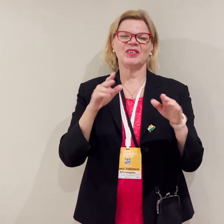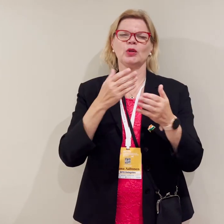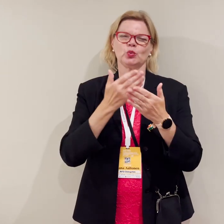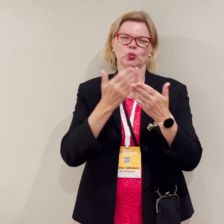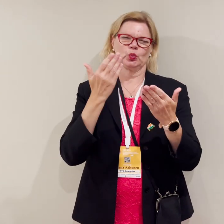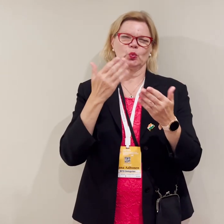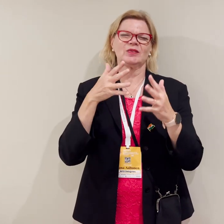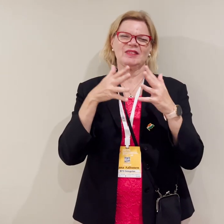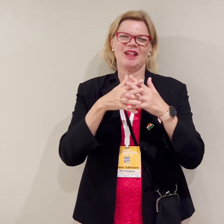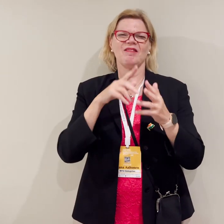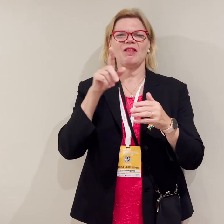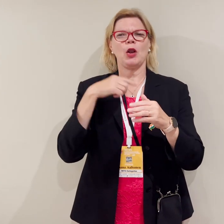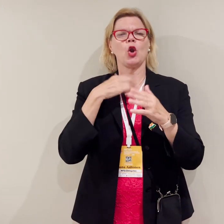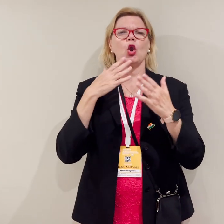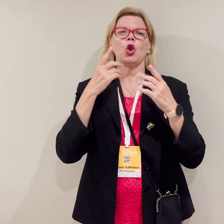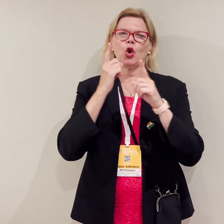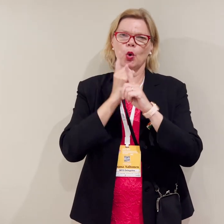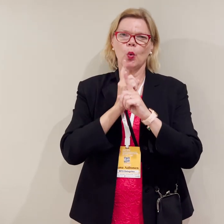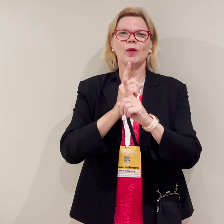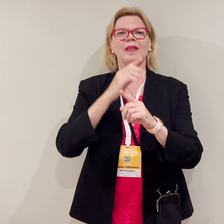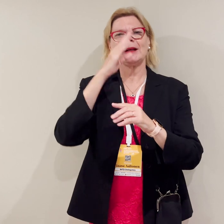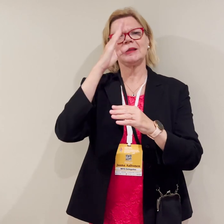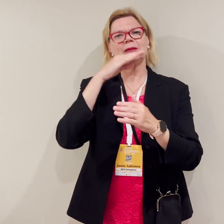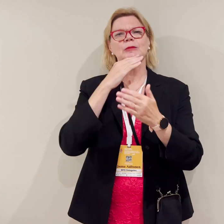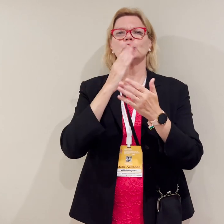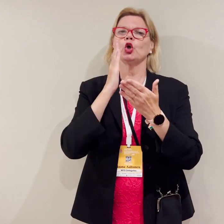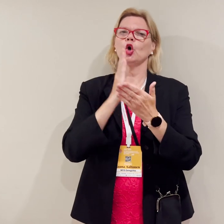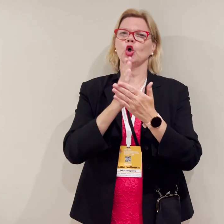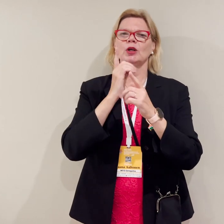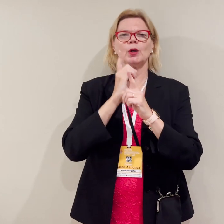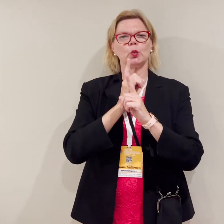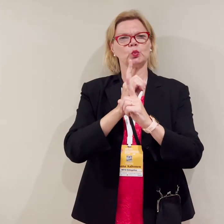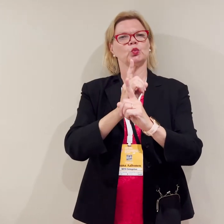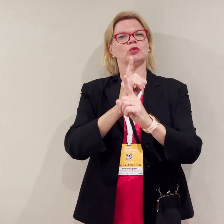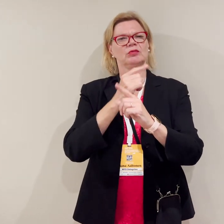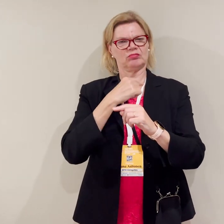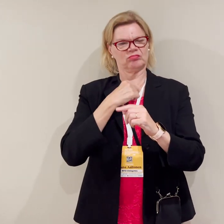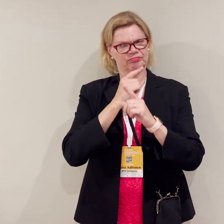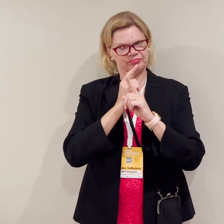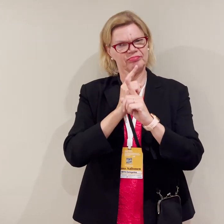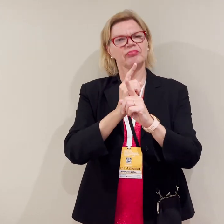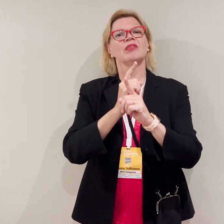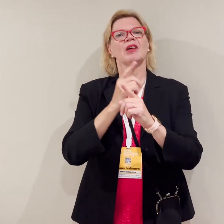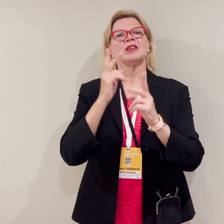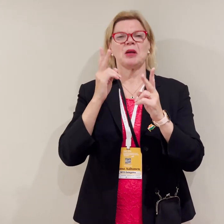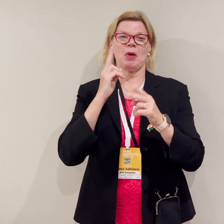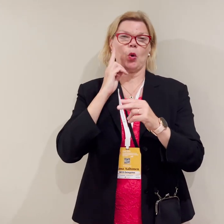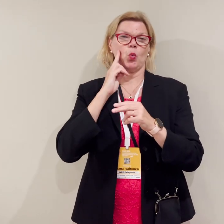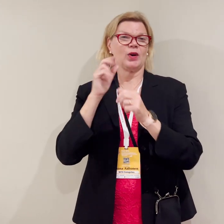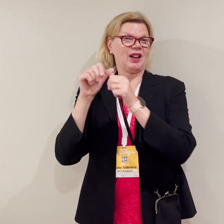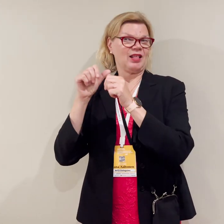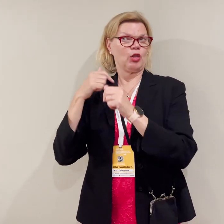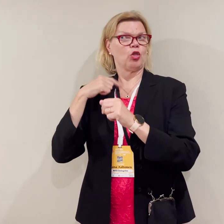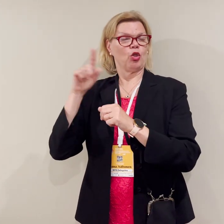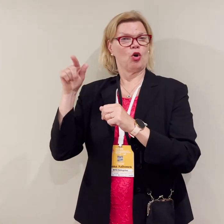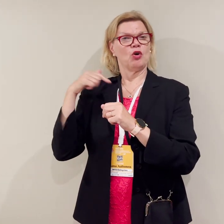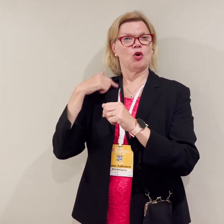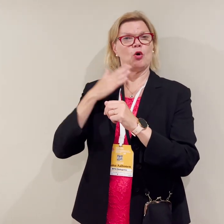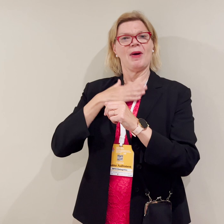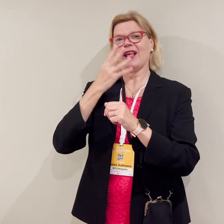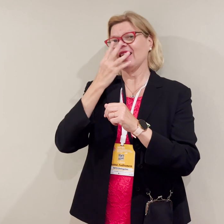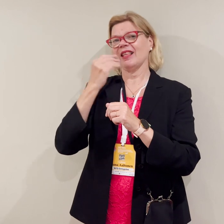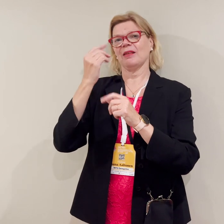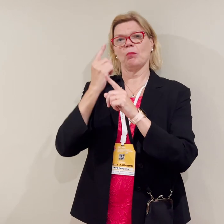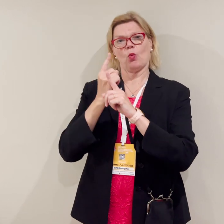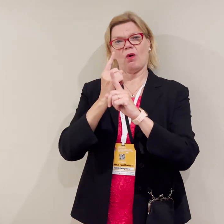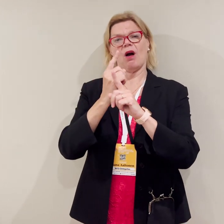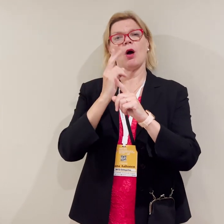Syynä on, että noudatamme ihmisoikeuksia, kuten Kuurojen Liittokin.